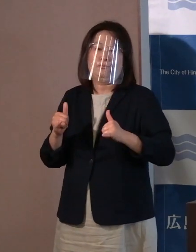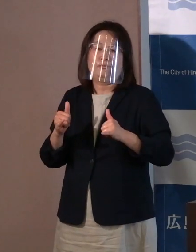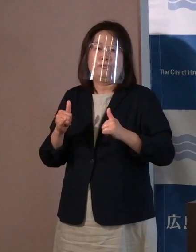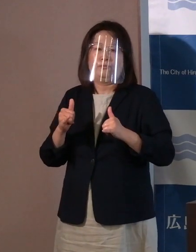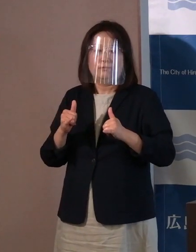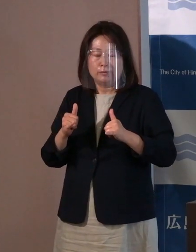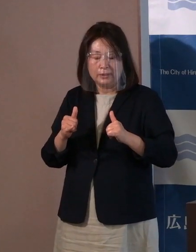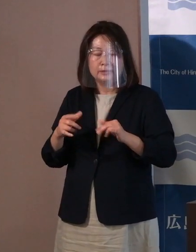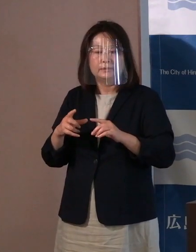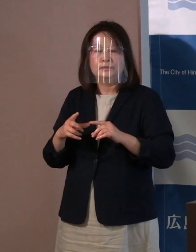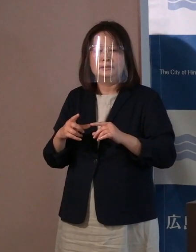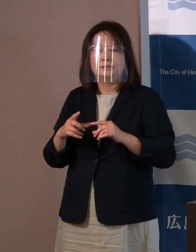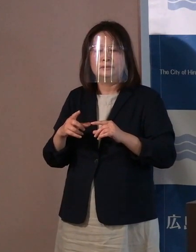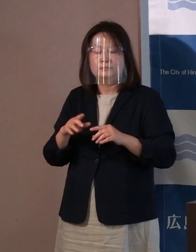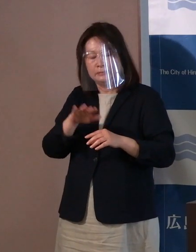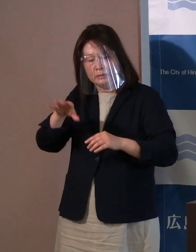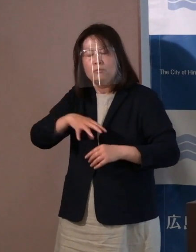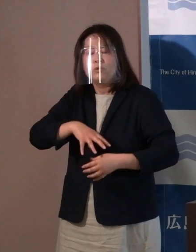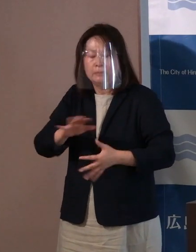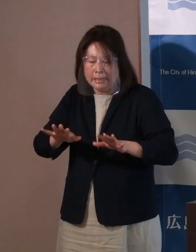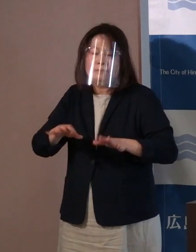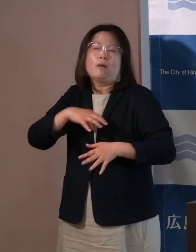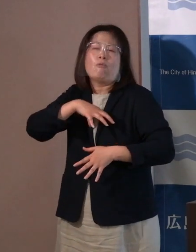もう多くの方々は､ 高齢化していっております｡